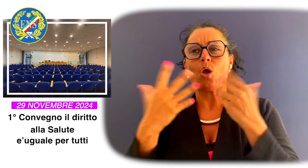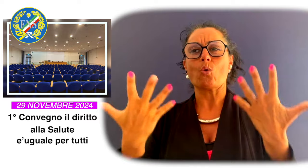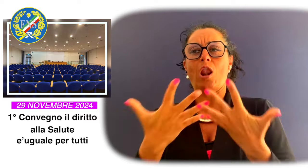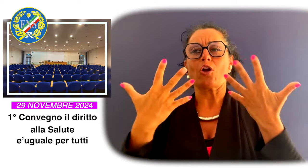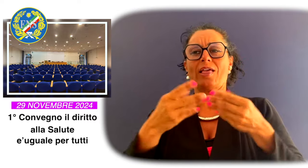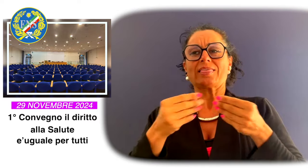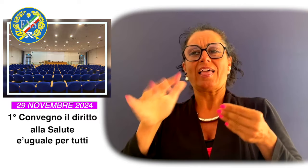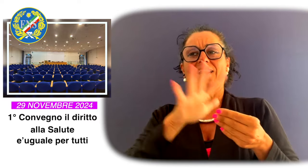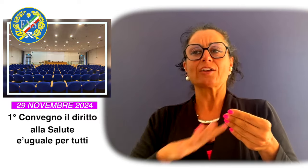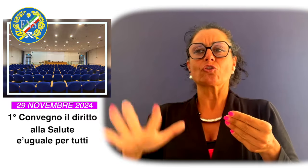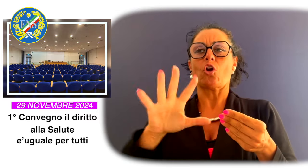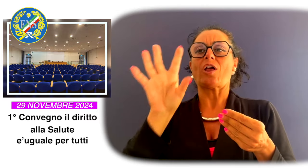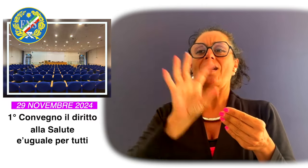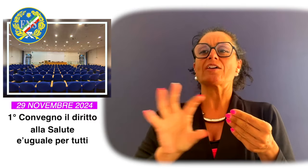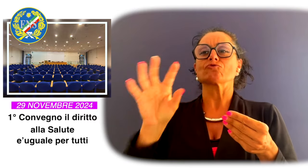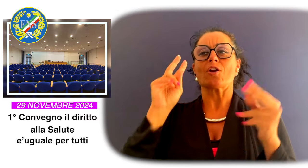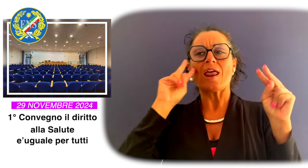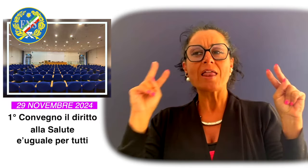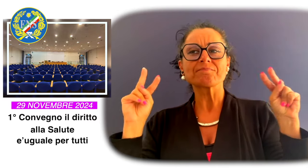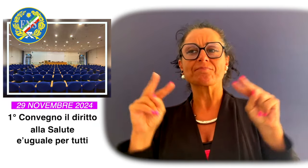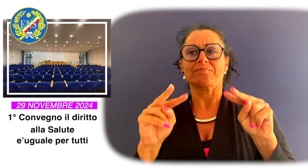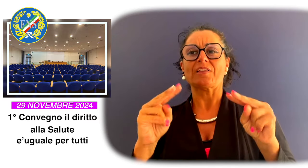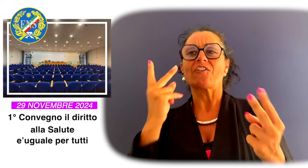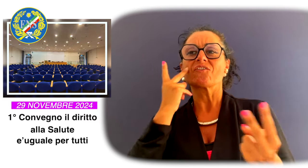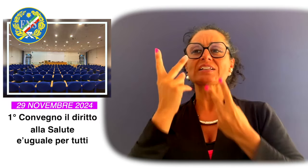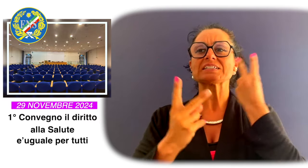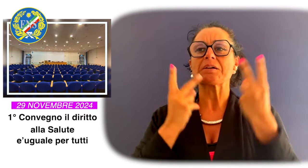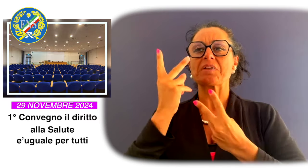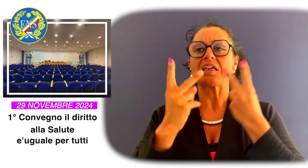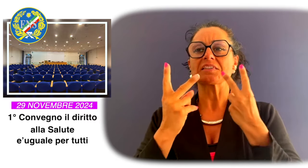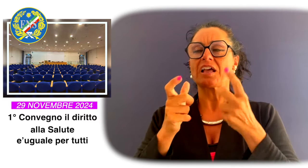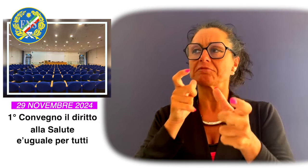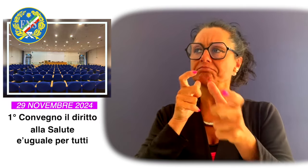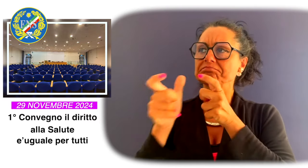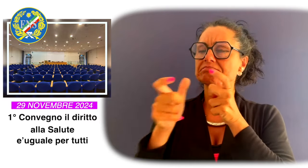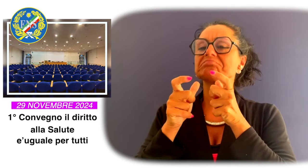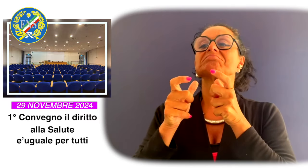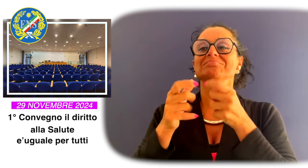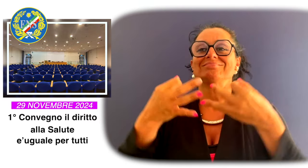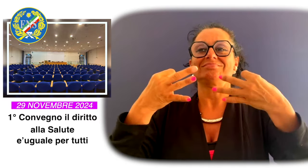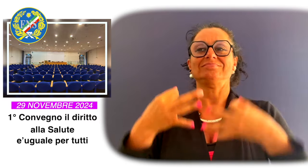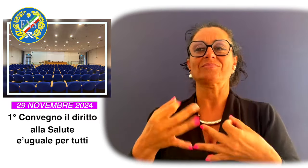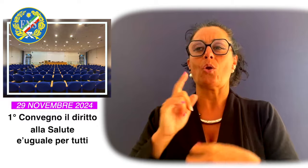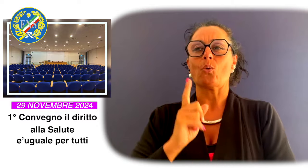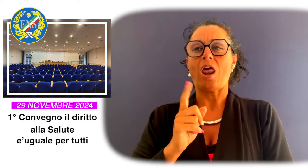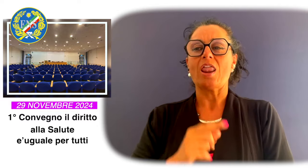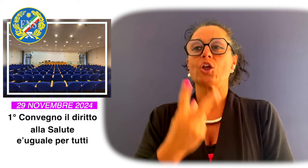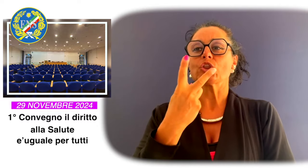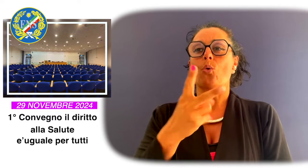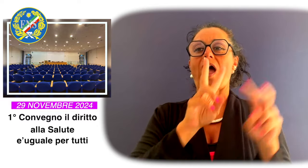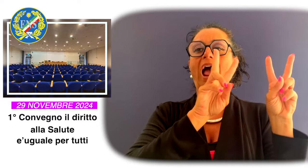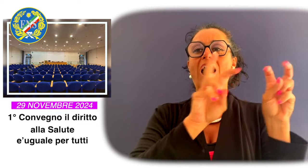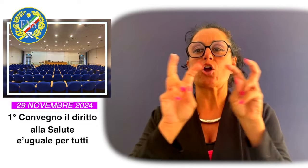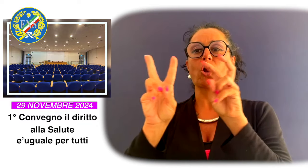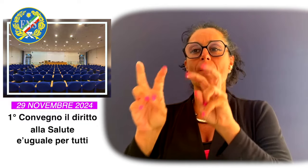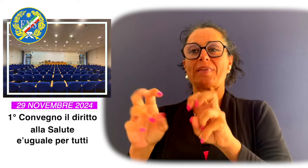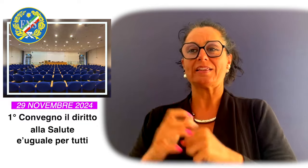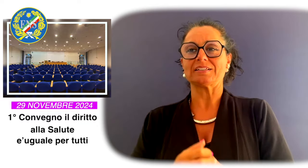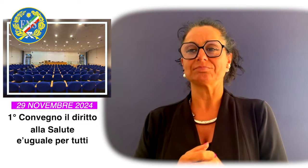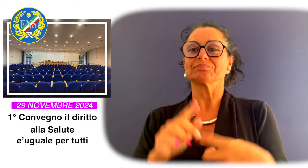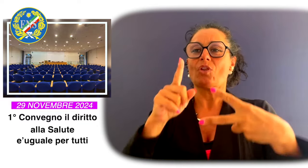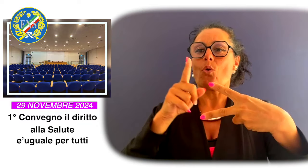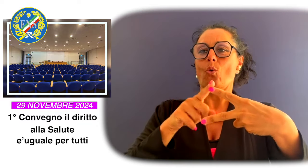organizzare un evento sul territorio regionale per dare una maggiore visibilità agli argomenti trattati. Si è pensato di affrontare due tematiche: